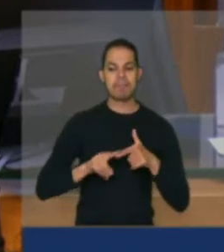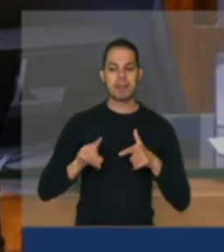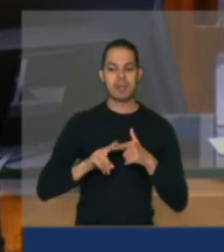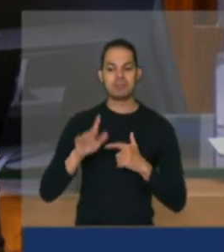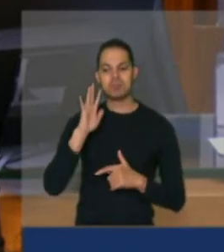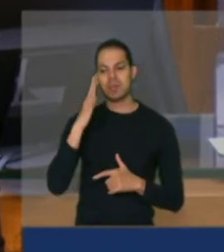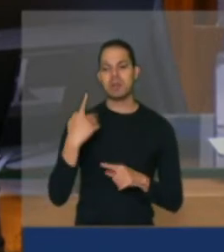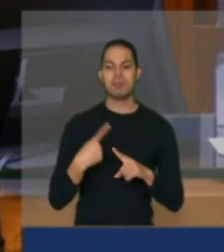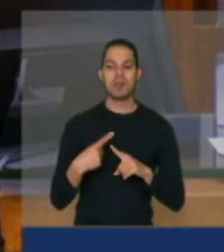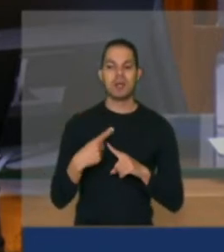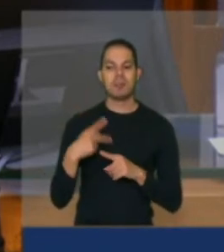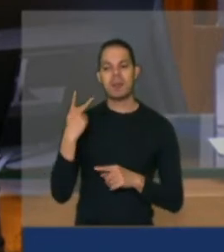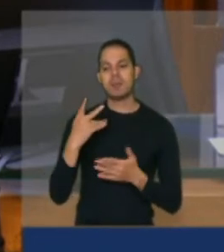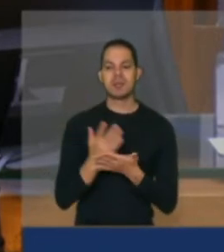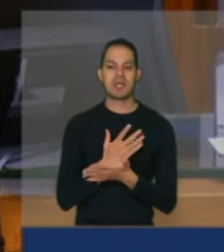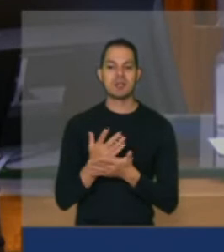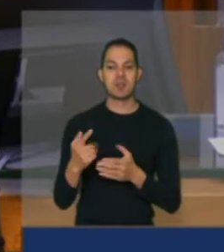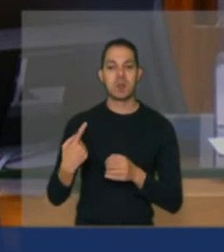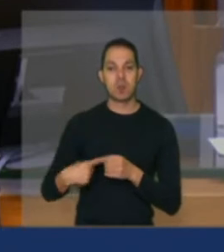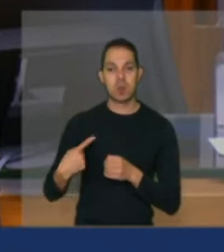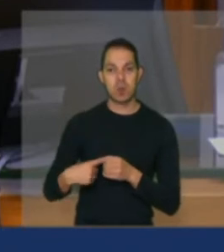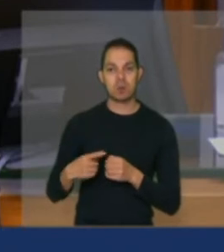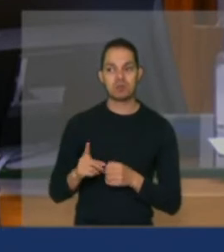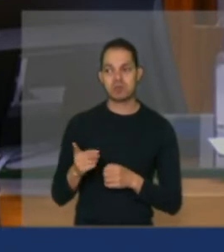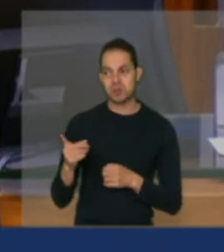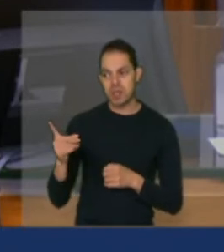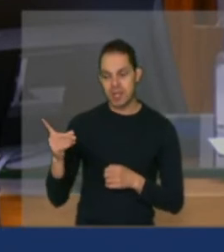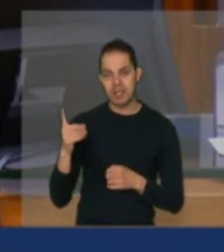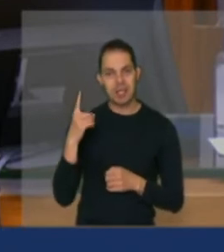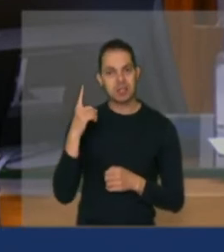ESTÃO NAS SUAS BASES NÃO ESTÃO CONSEGUINDO OUVIR A VOZ DOS PARLAMENTARES QUE FALAM